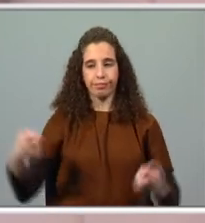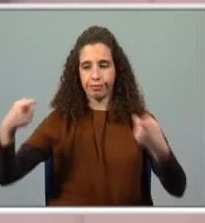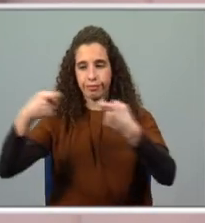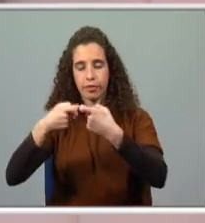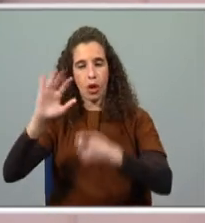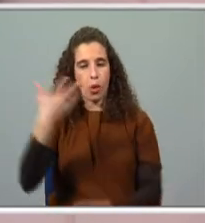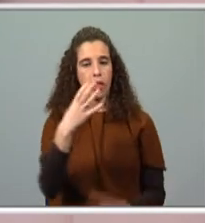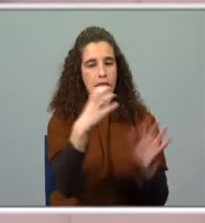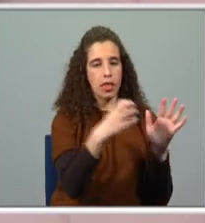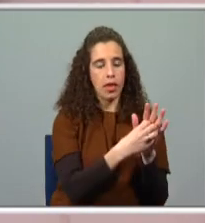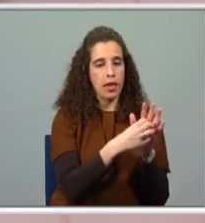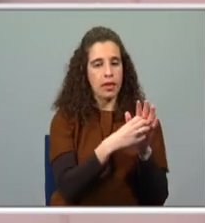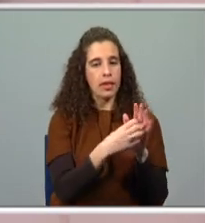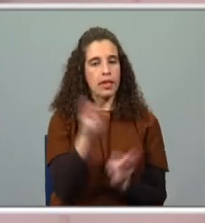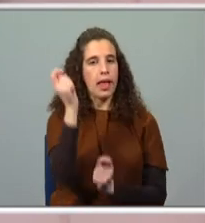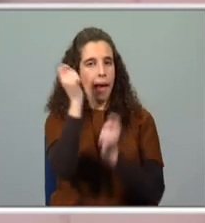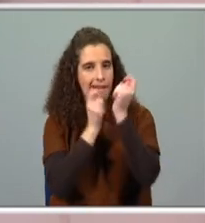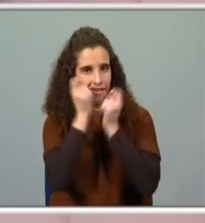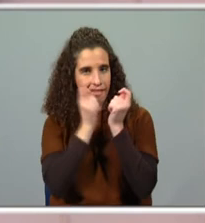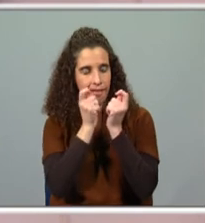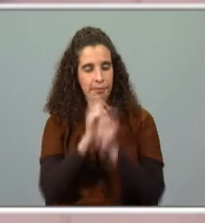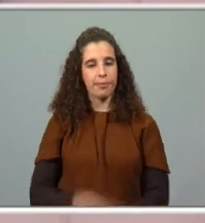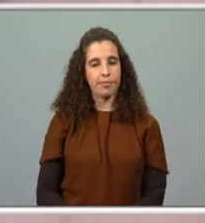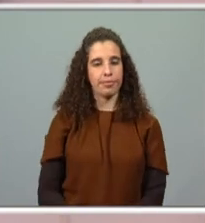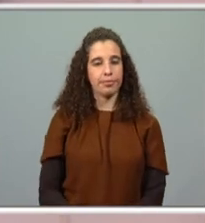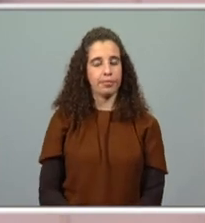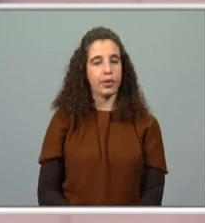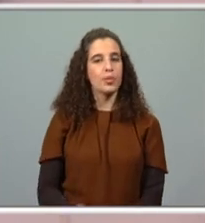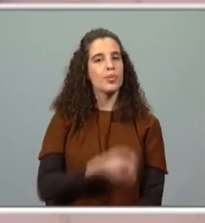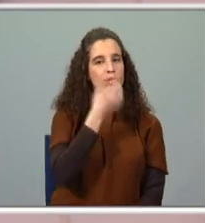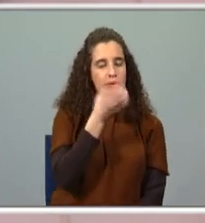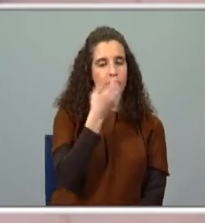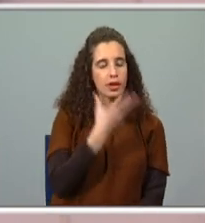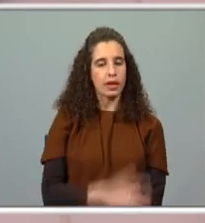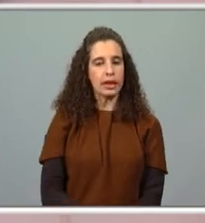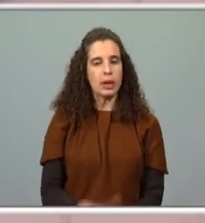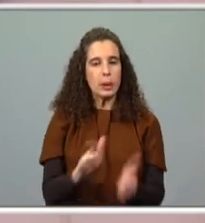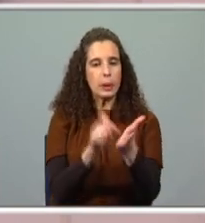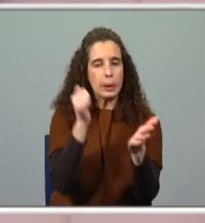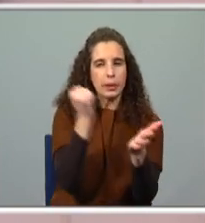quando temos imagens de expressões faciais tudo bem elas estão sempre com 當我們有表情的圖像時好的，他們總是在一起